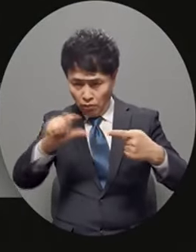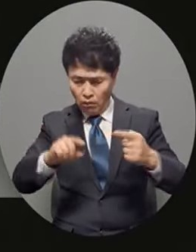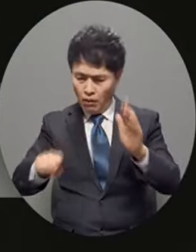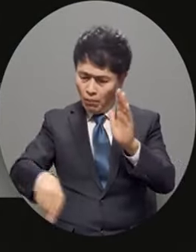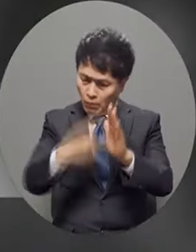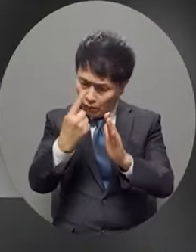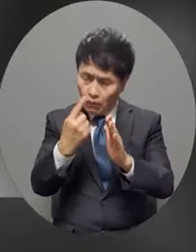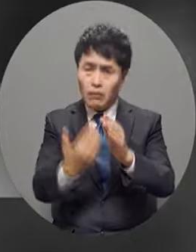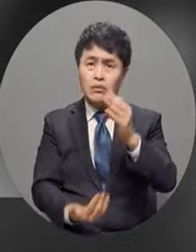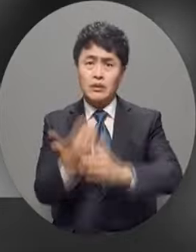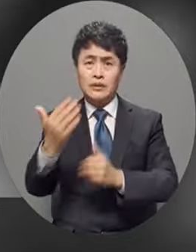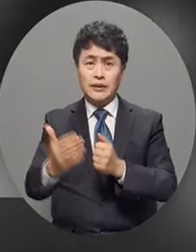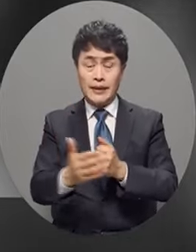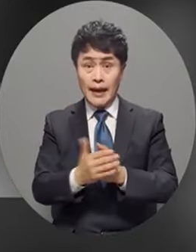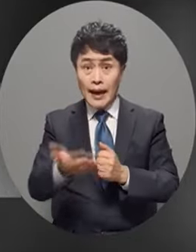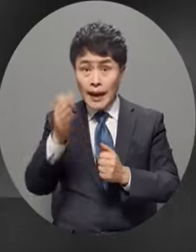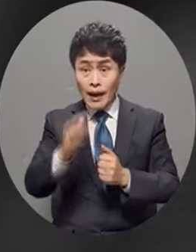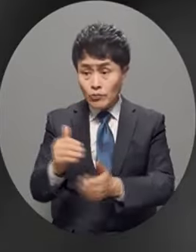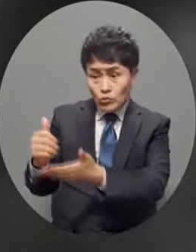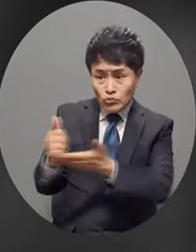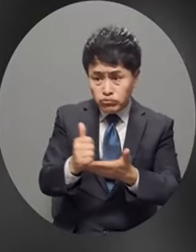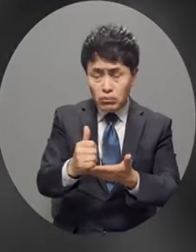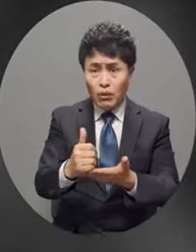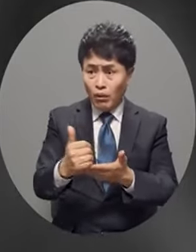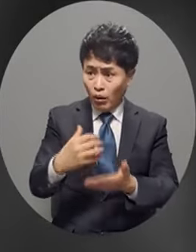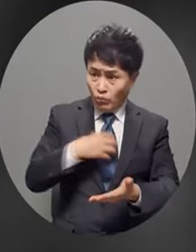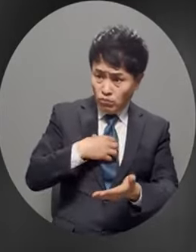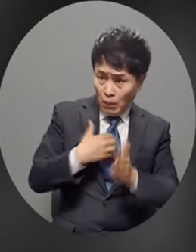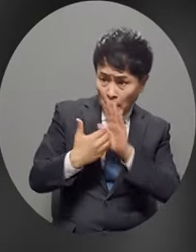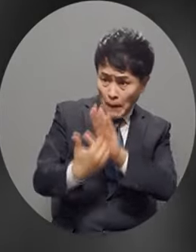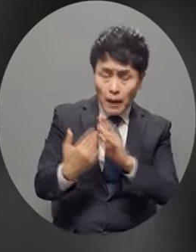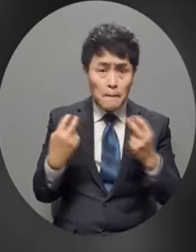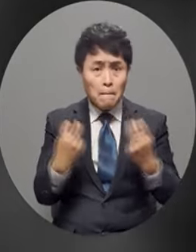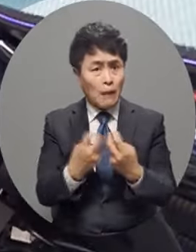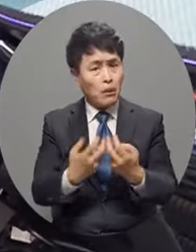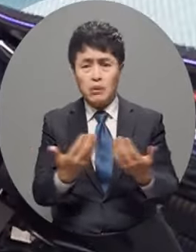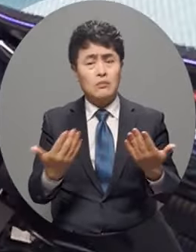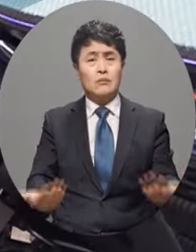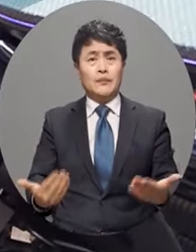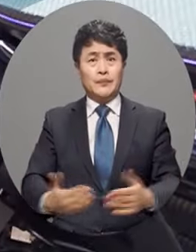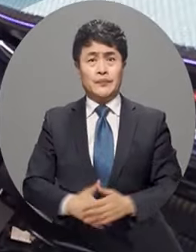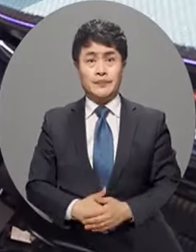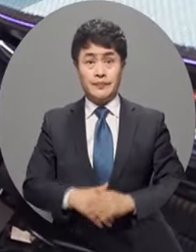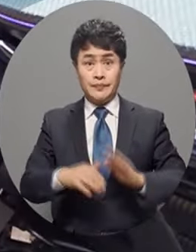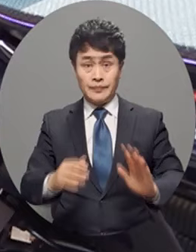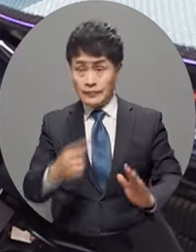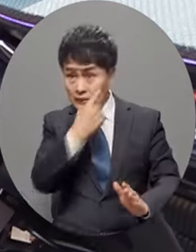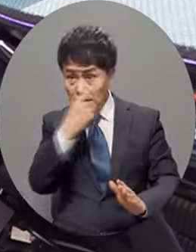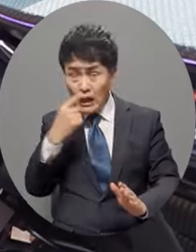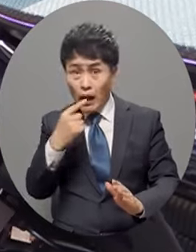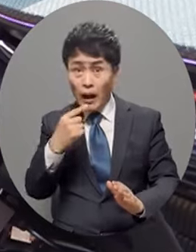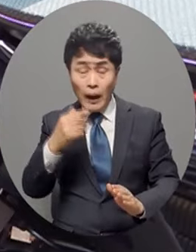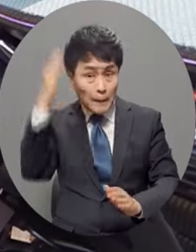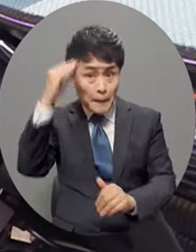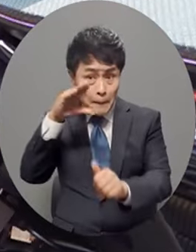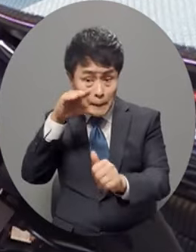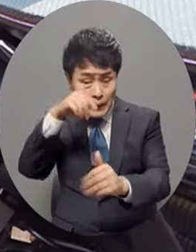있습니다. 하지만 승객의 위협을 막을 대안은 마땅치 않습니다.